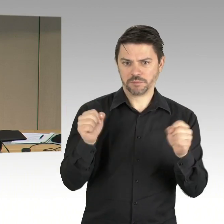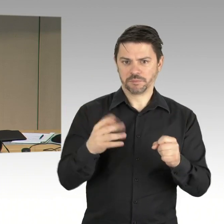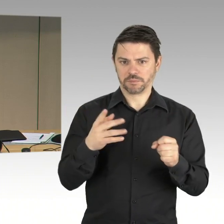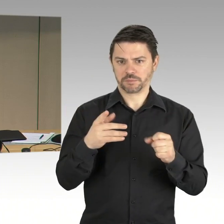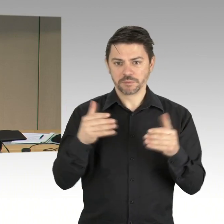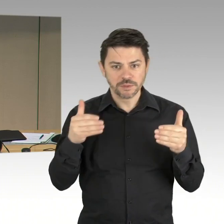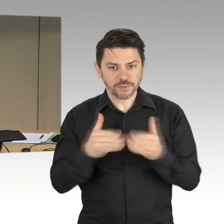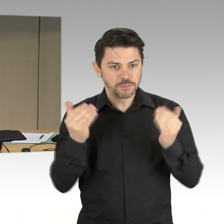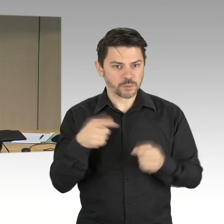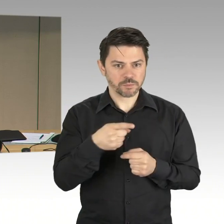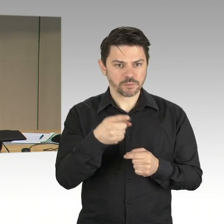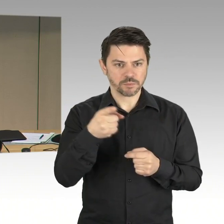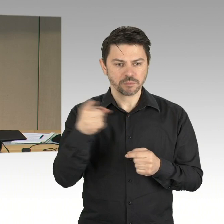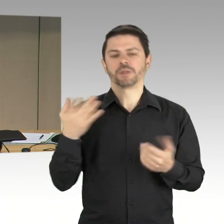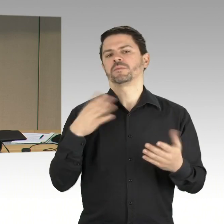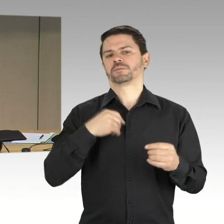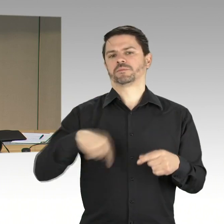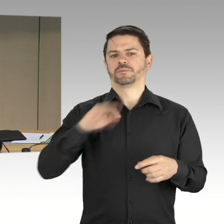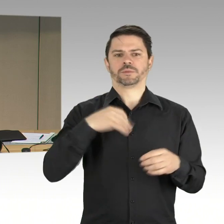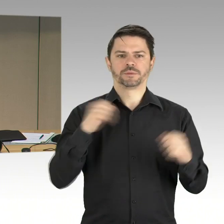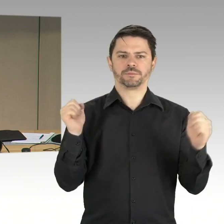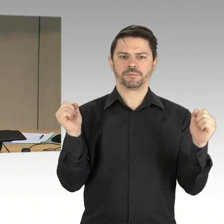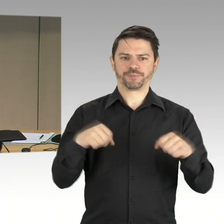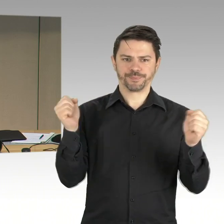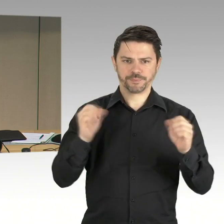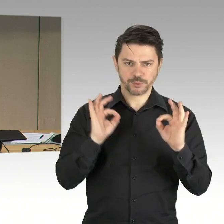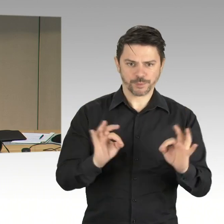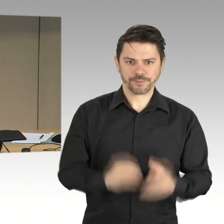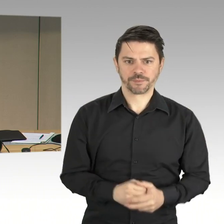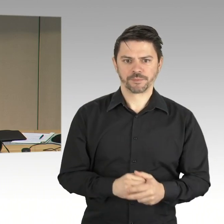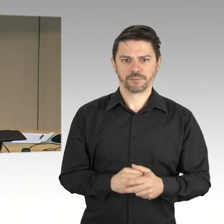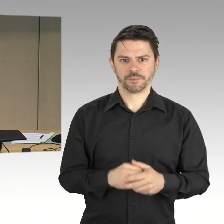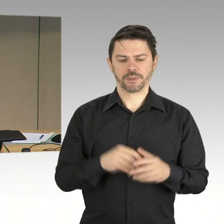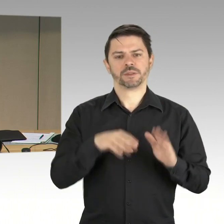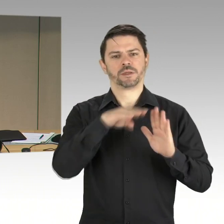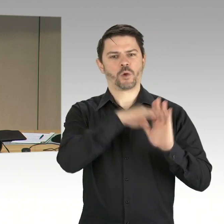der Senator Dr. Lederer ist ganztägig entschuldigt, er nimmt an der Europaminister-Konferenz in Brüssel teil.